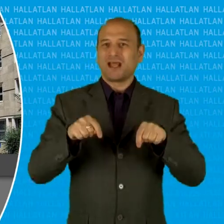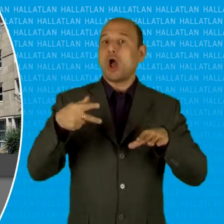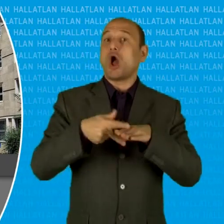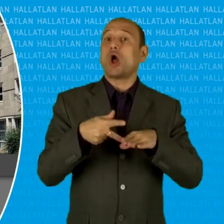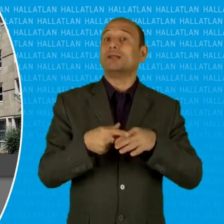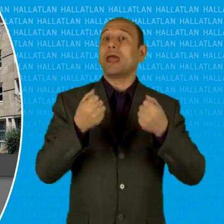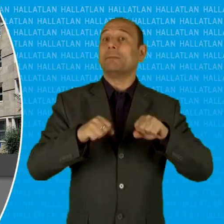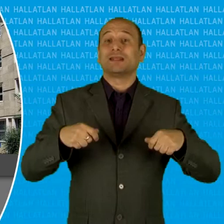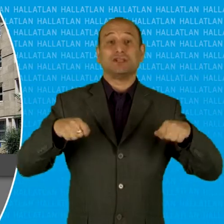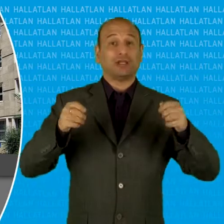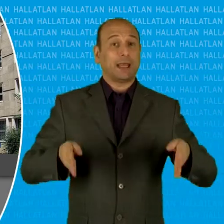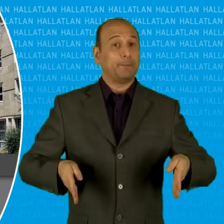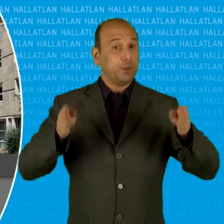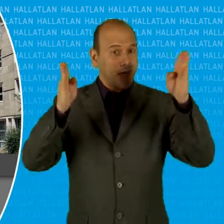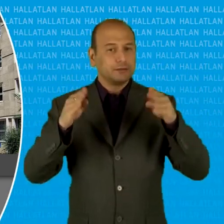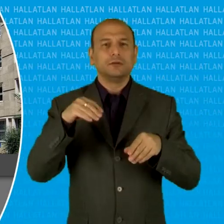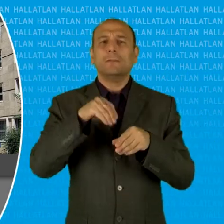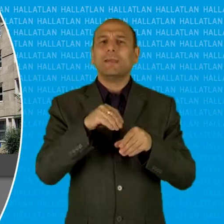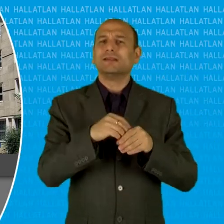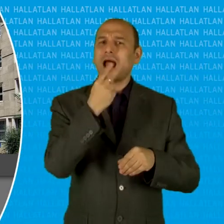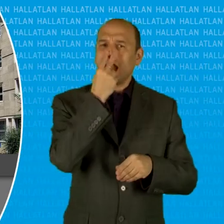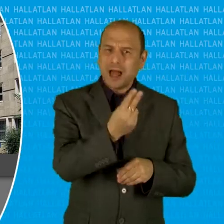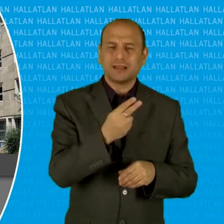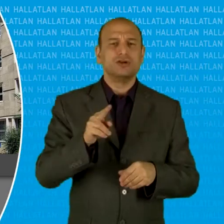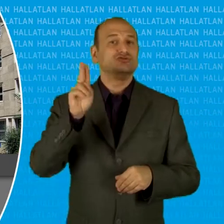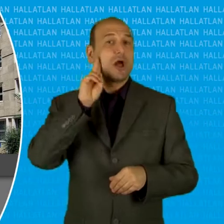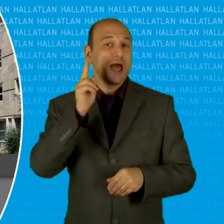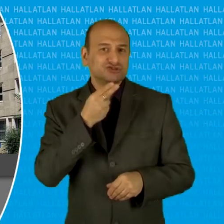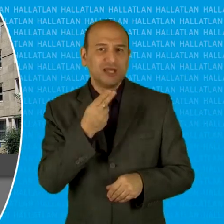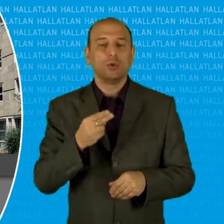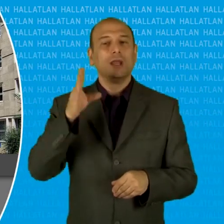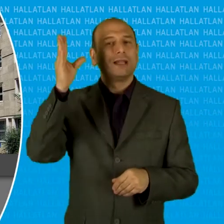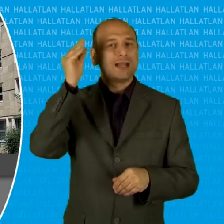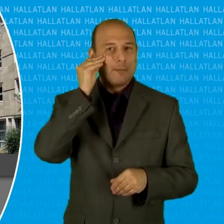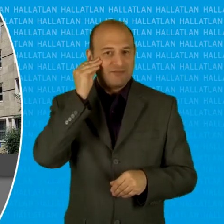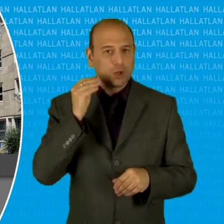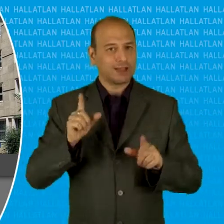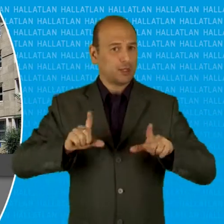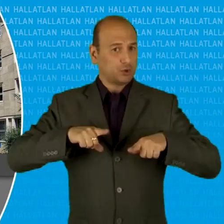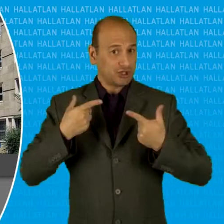Az ingatlan akadálymentessé vált a látás- és hallássérült, az értelmi fogyatékossággal élő,